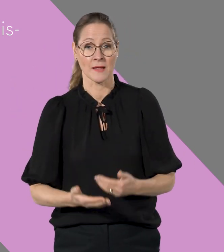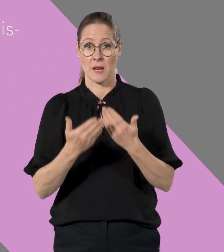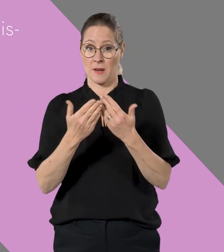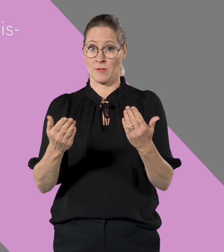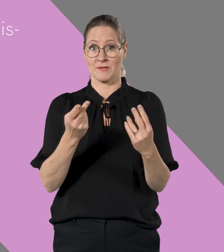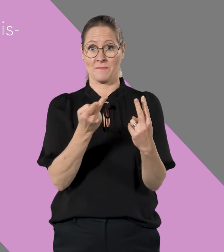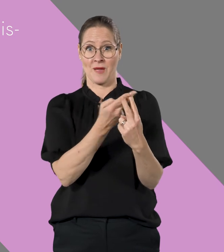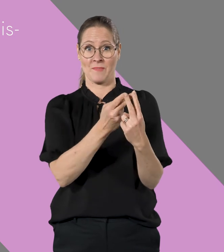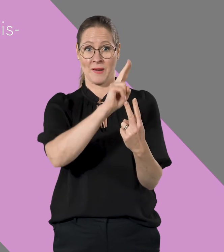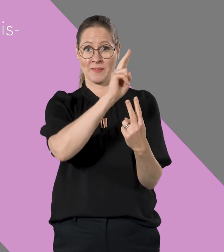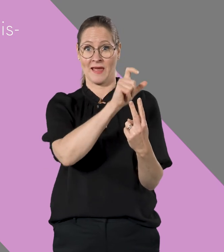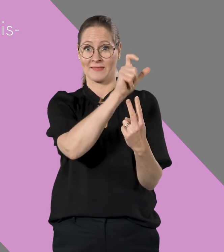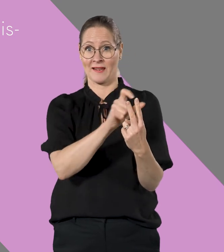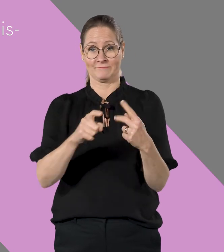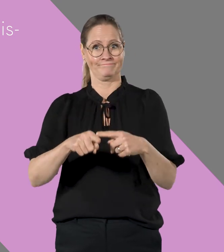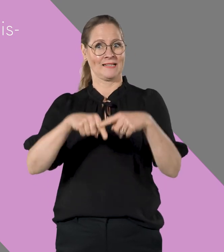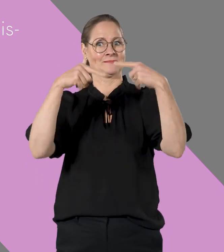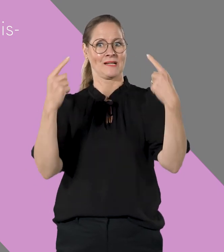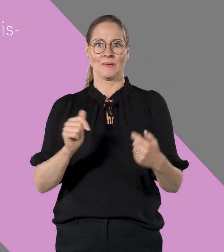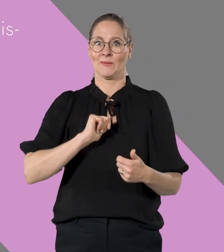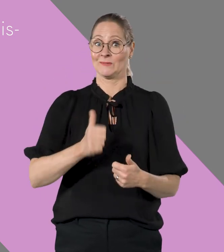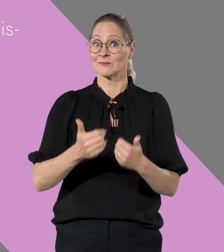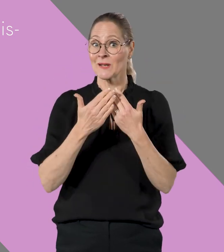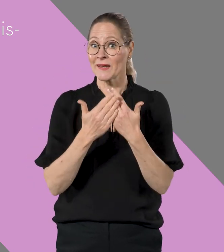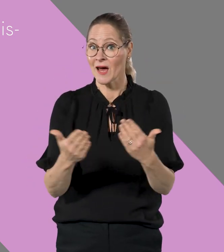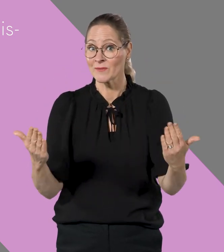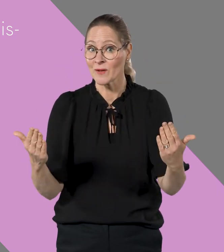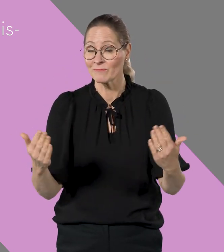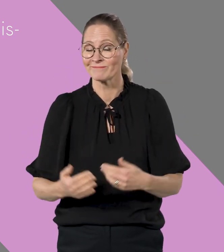Näyttely on molemmille taiteilijoille ensimmäinen yksityisnäyttely.